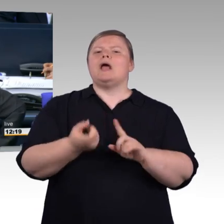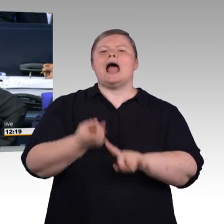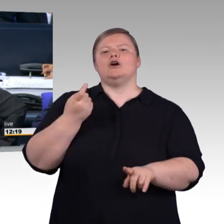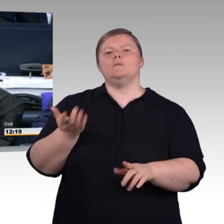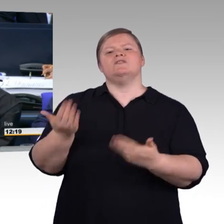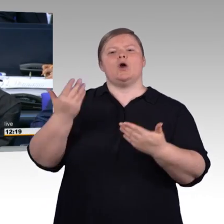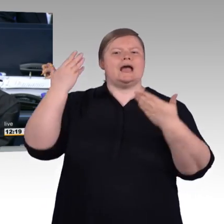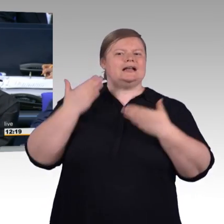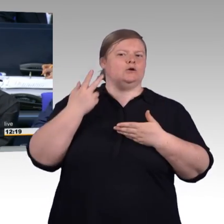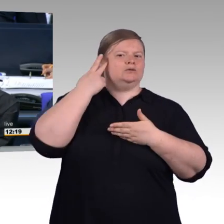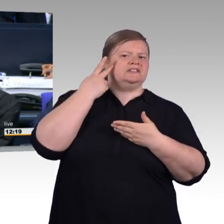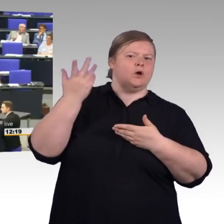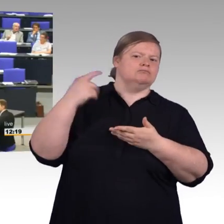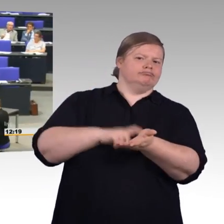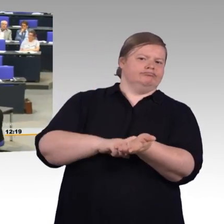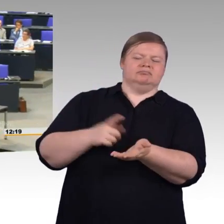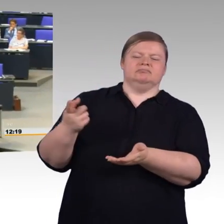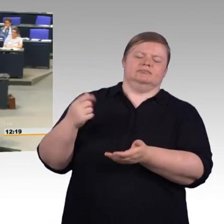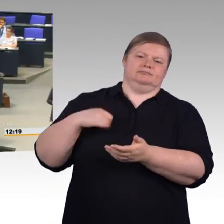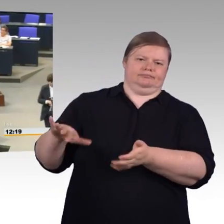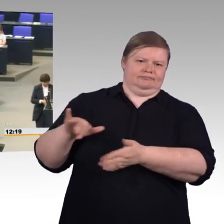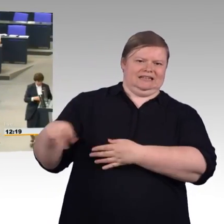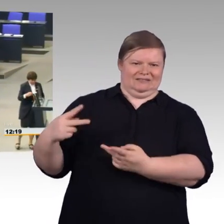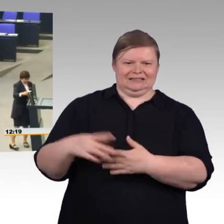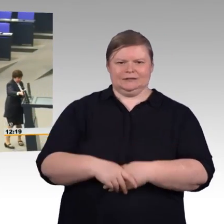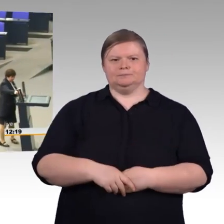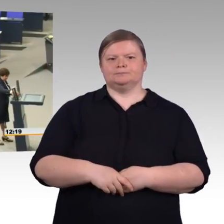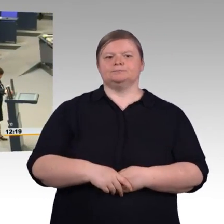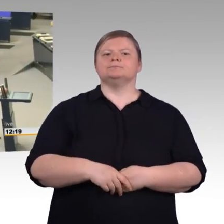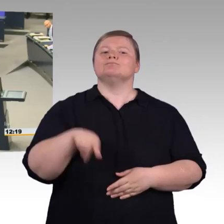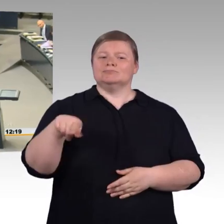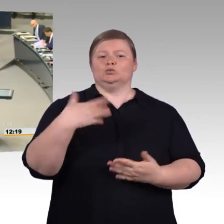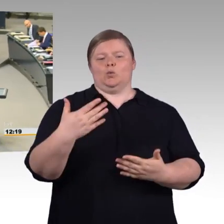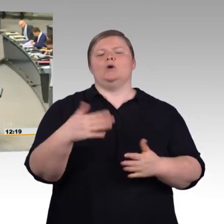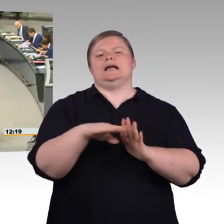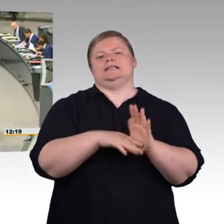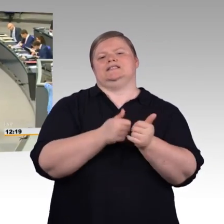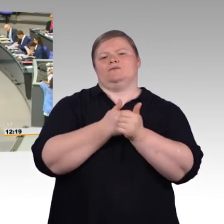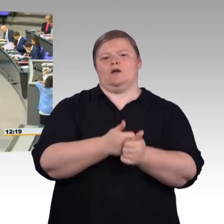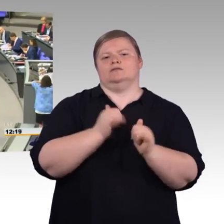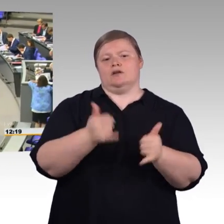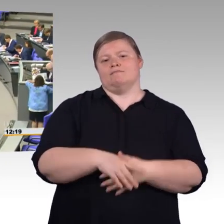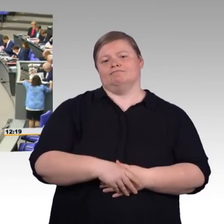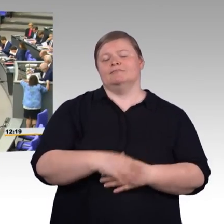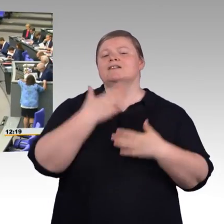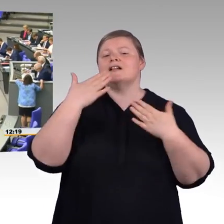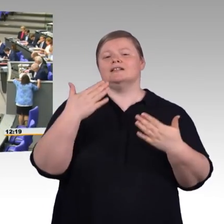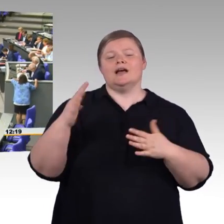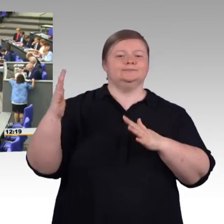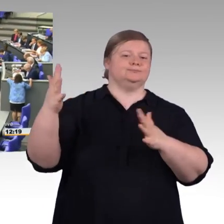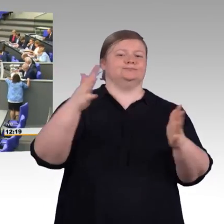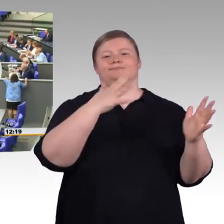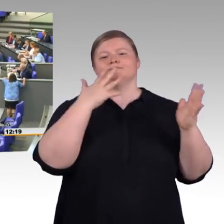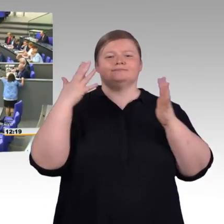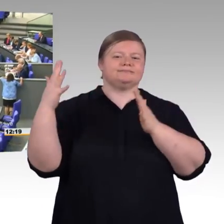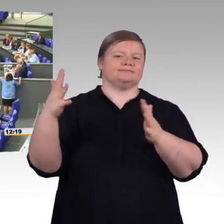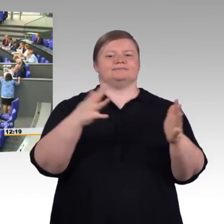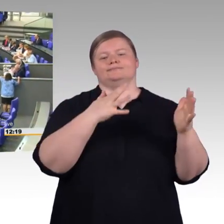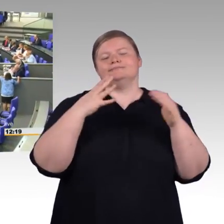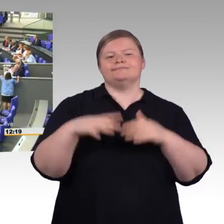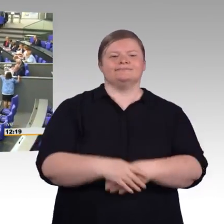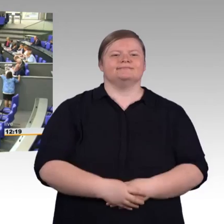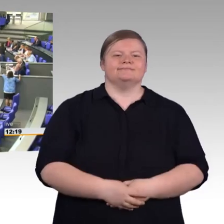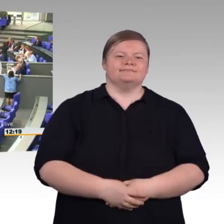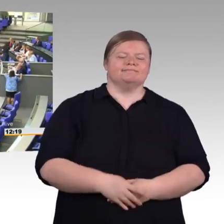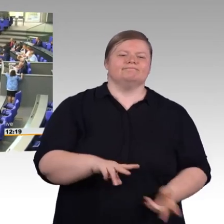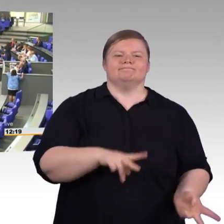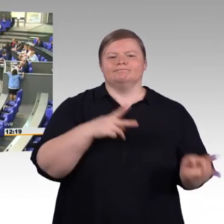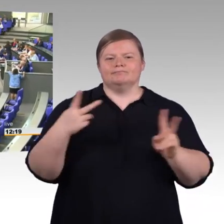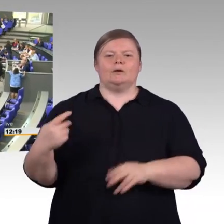(Beifall)